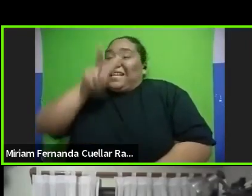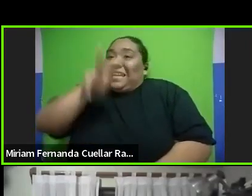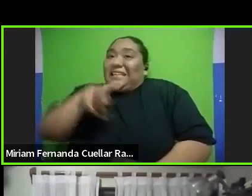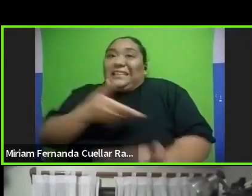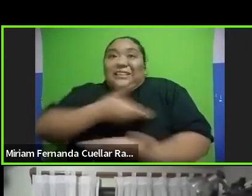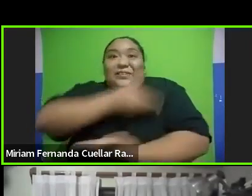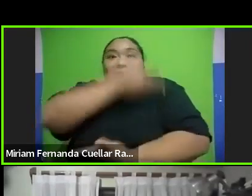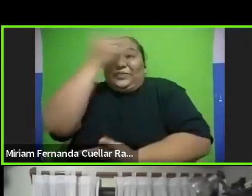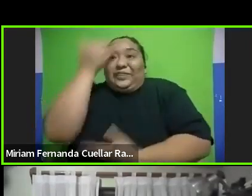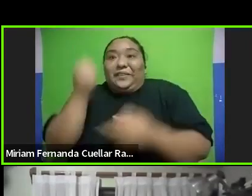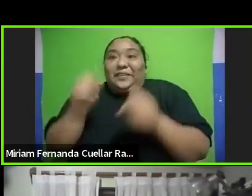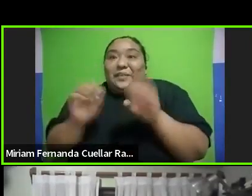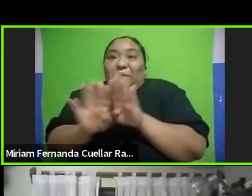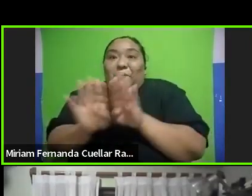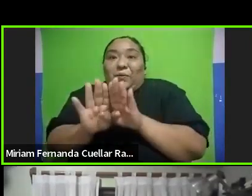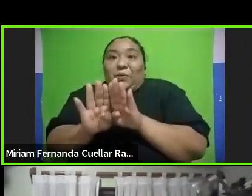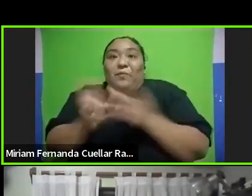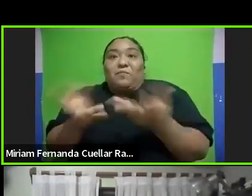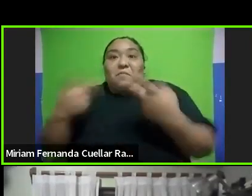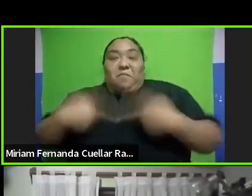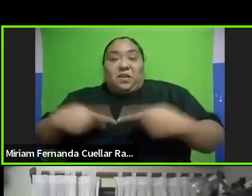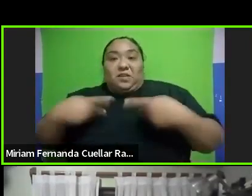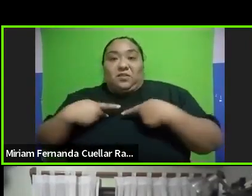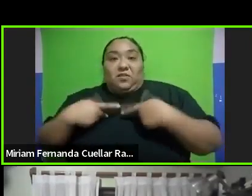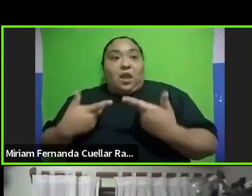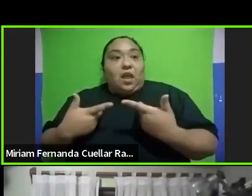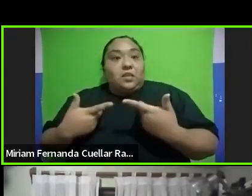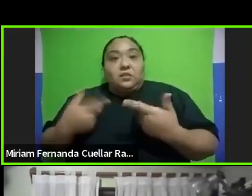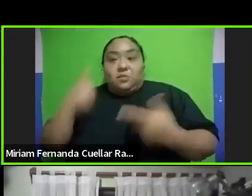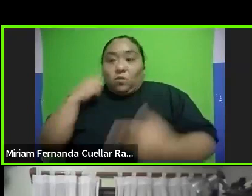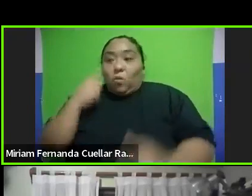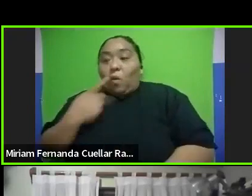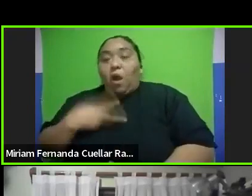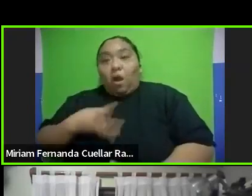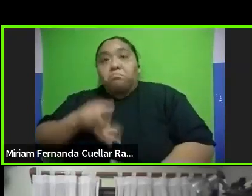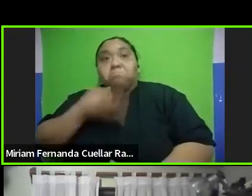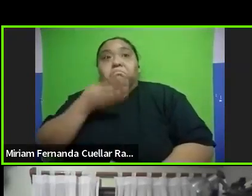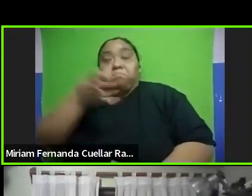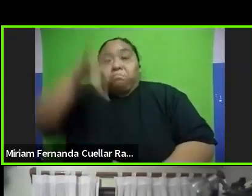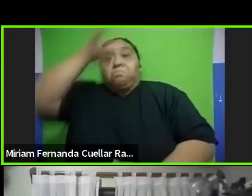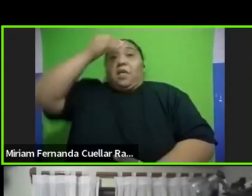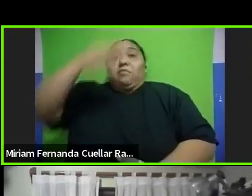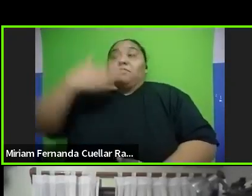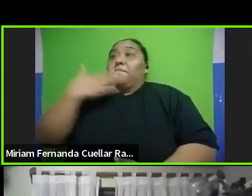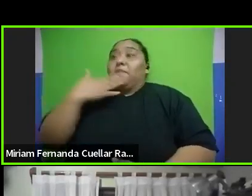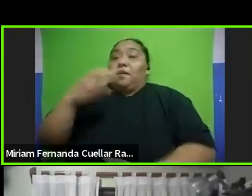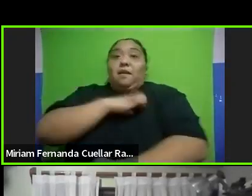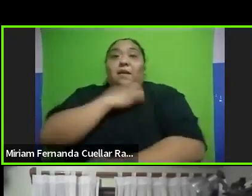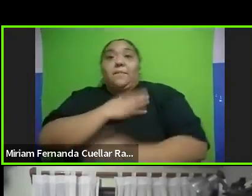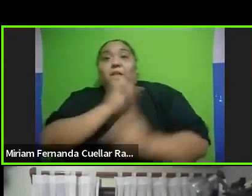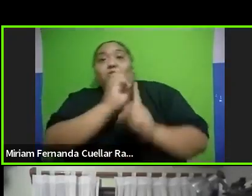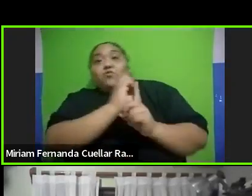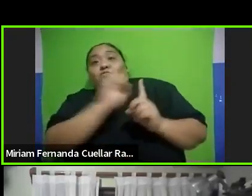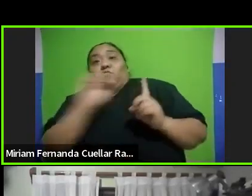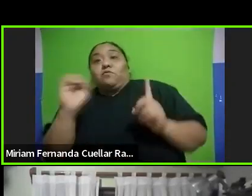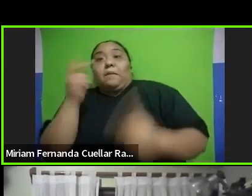le haces en mucho esfuerzo. La verdad es que no se sabe exactamente exactamente. Hay personas sordas que logran tener tener un buen manejo del tener un buen manejo del español , pero